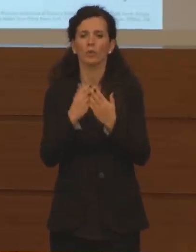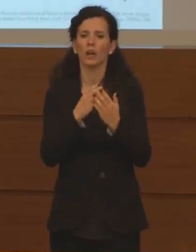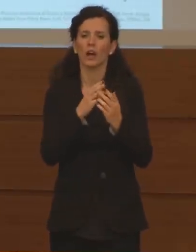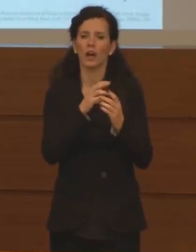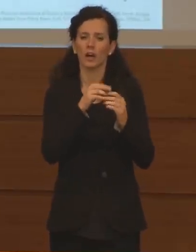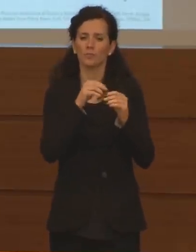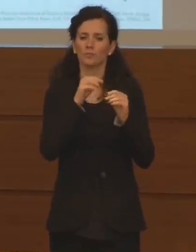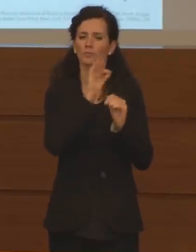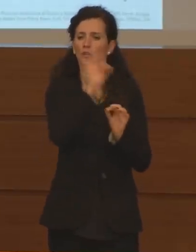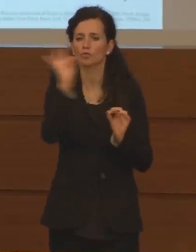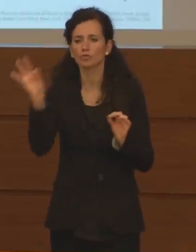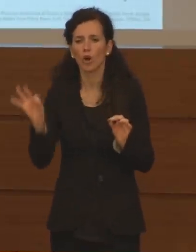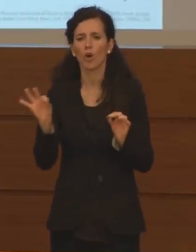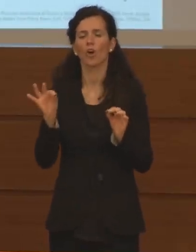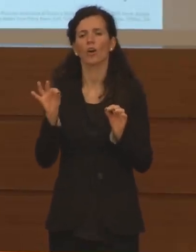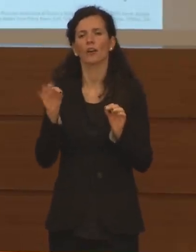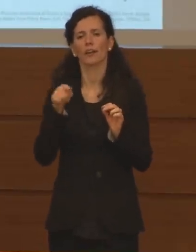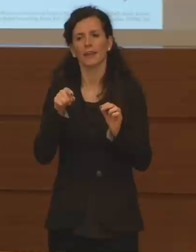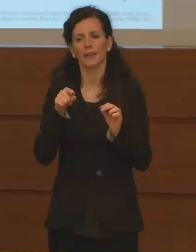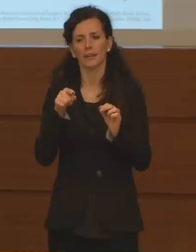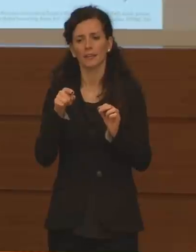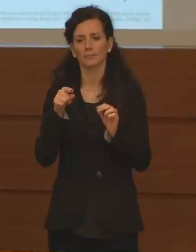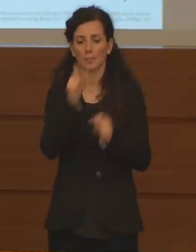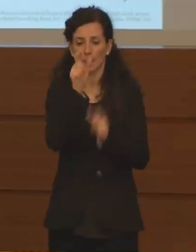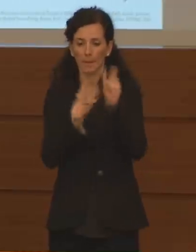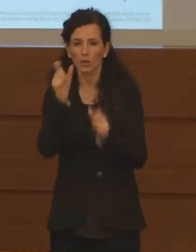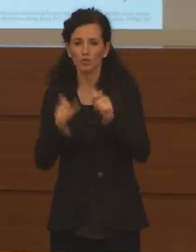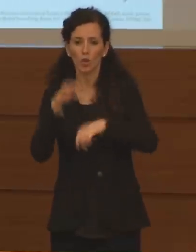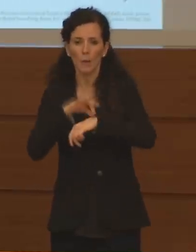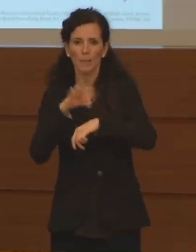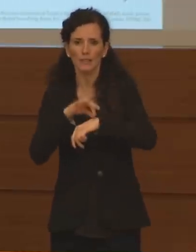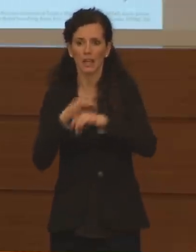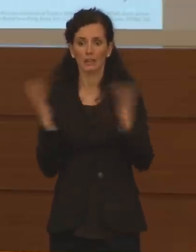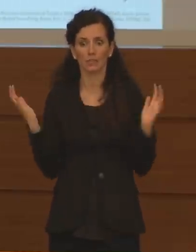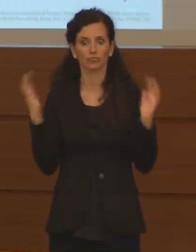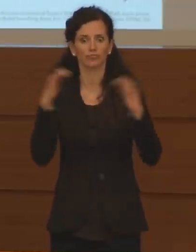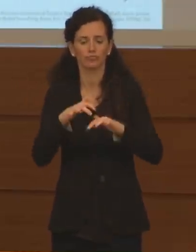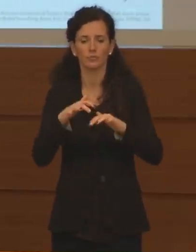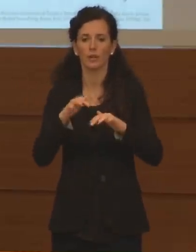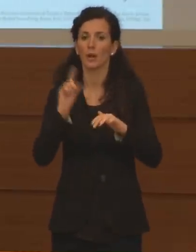dall'afflusso di pazienti in particolare l'ospedale di Lodi e l'ospedale di Cremona